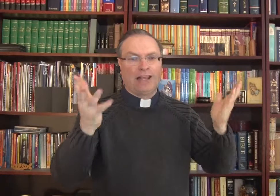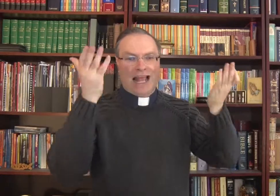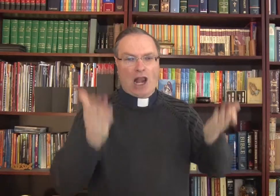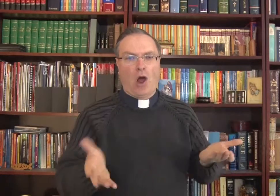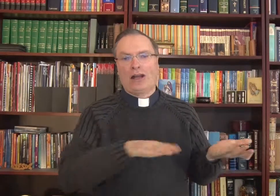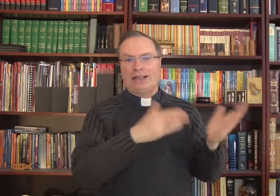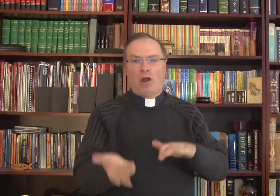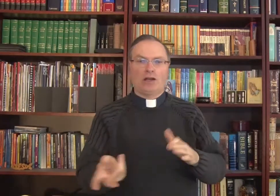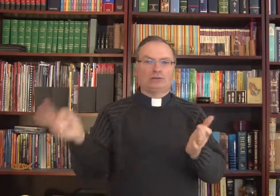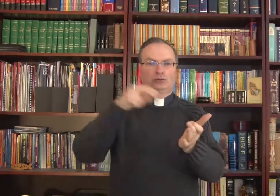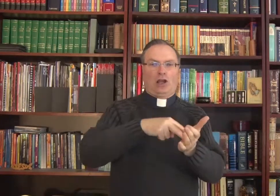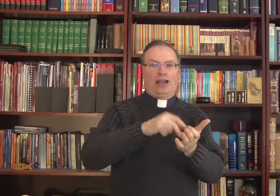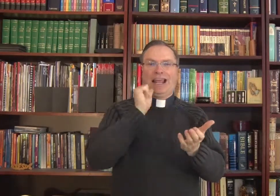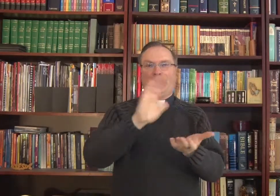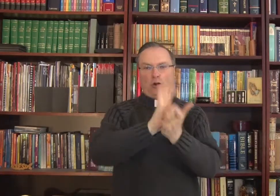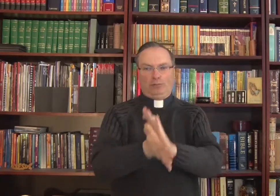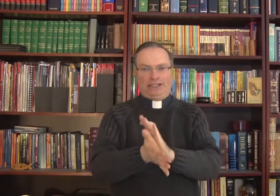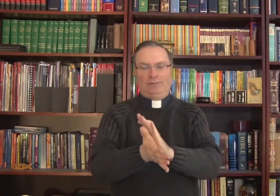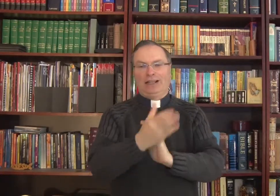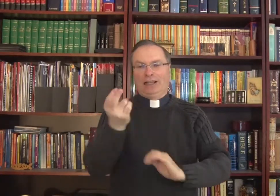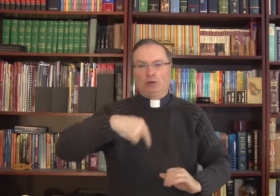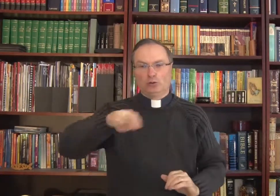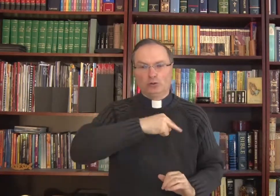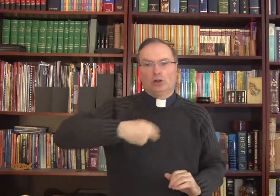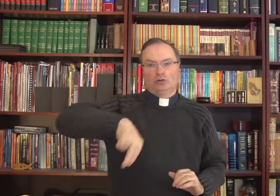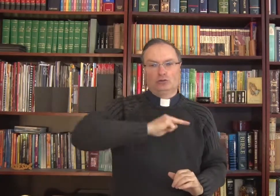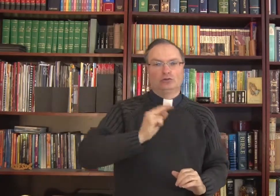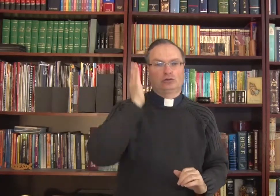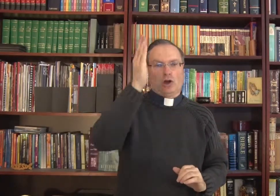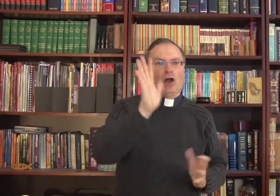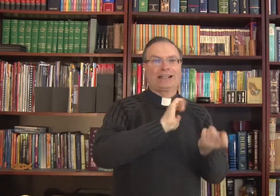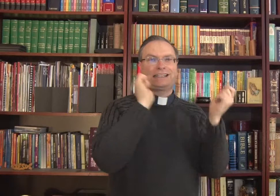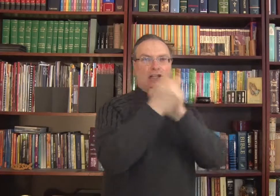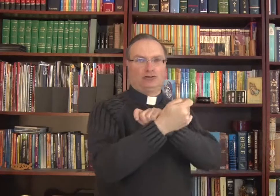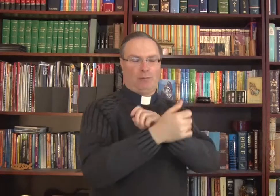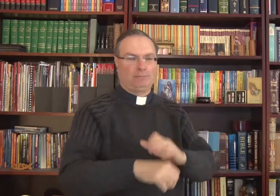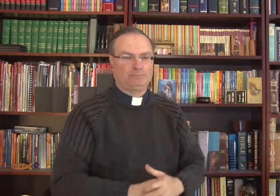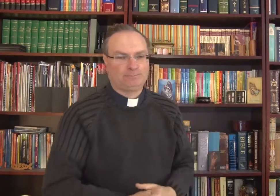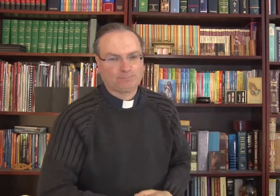alors les morts ressusciteront incorruptibles et nous, nous serons transformés.»